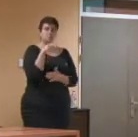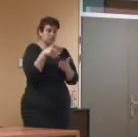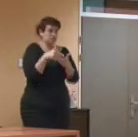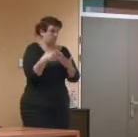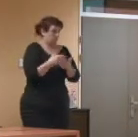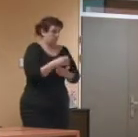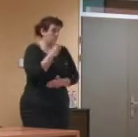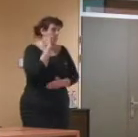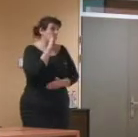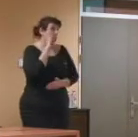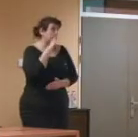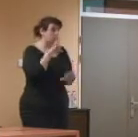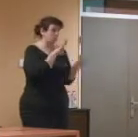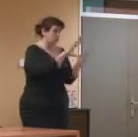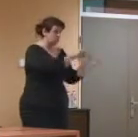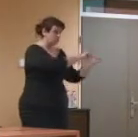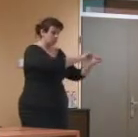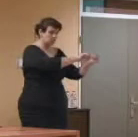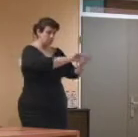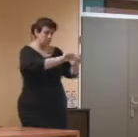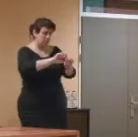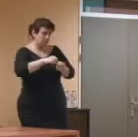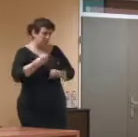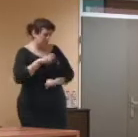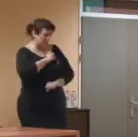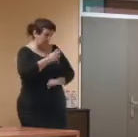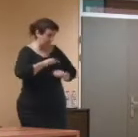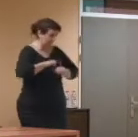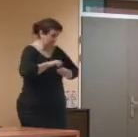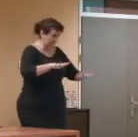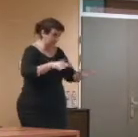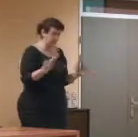lo ha abarcado todo. Y de estos 15